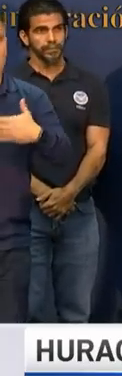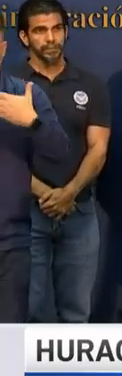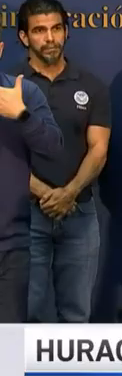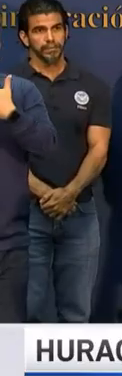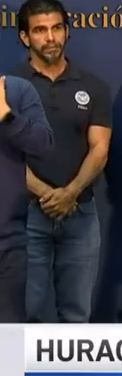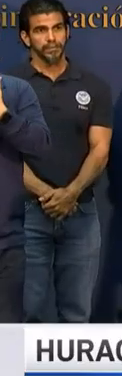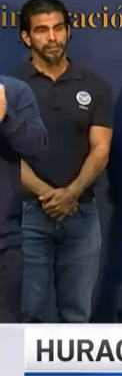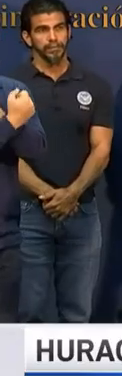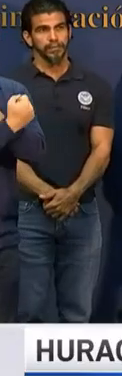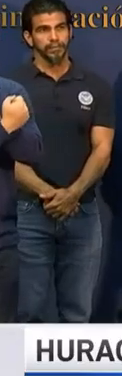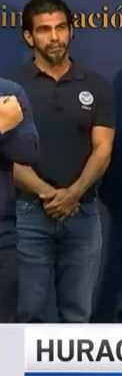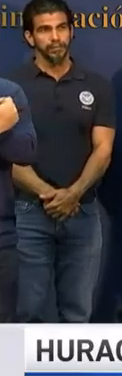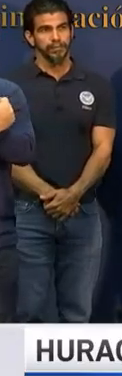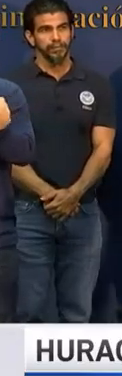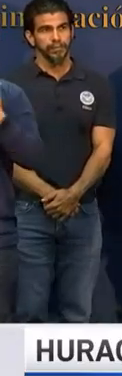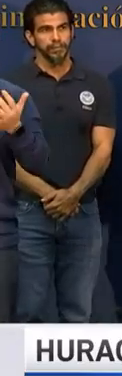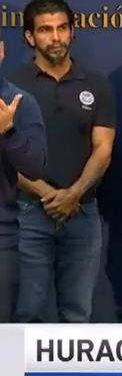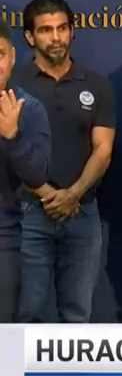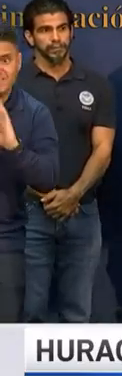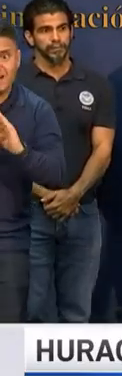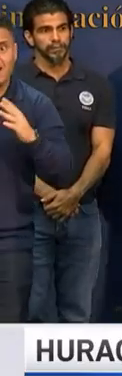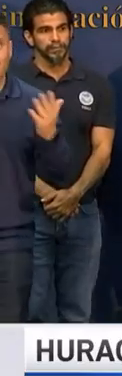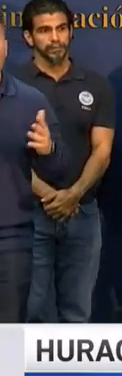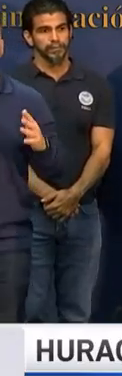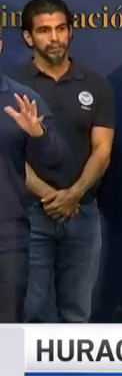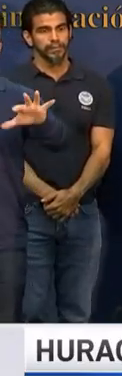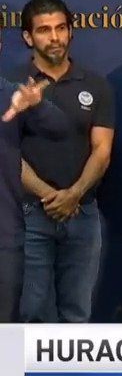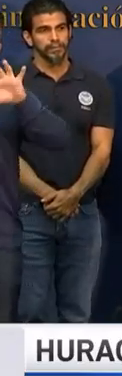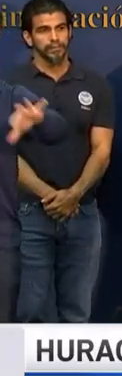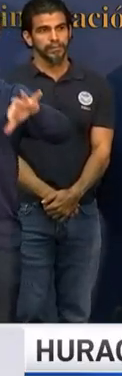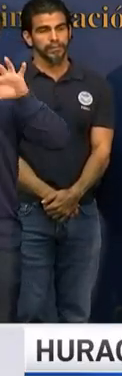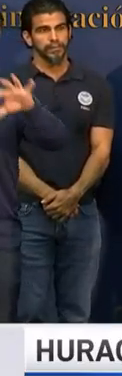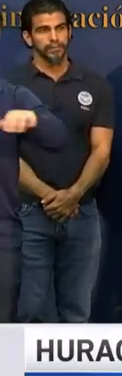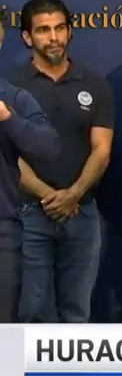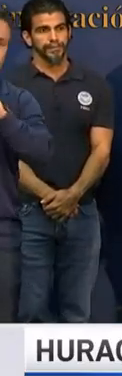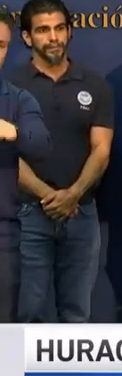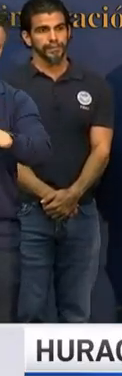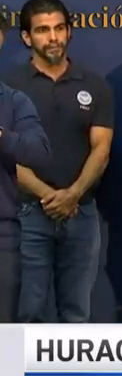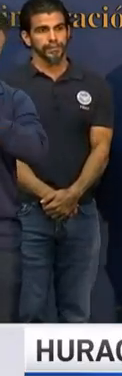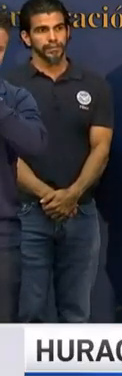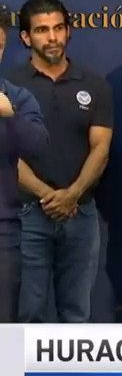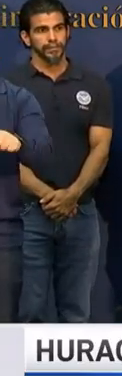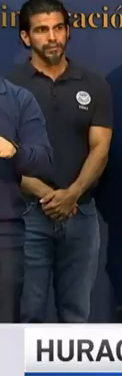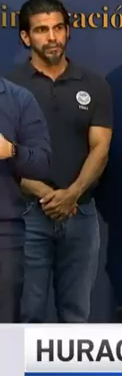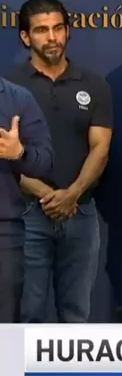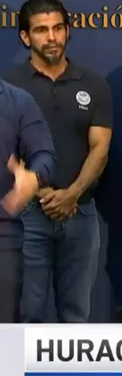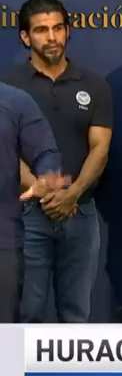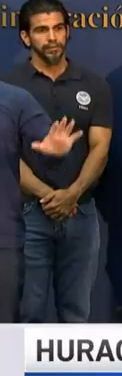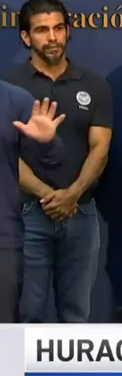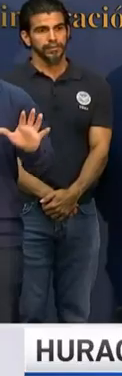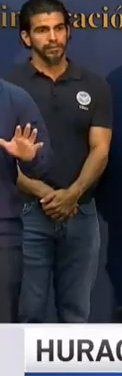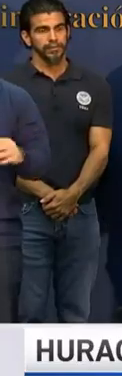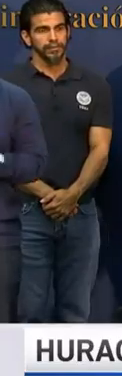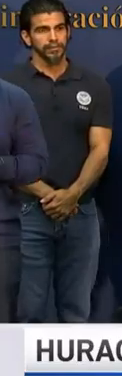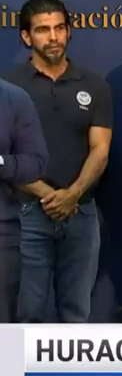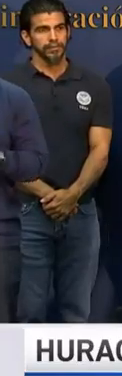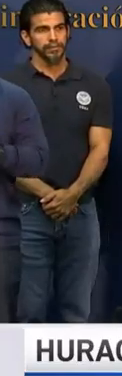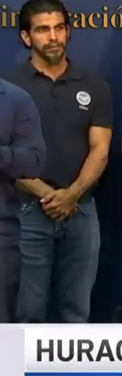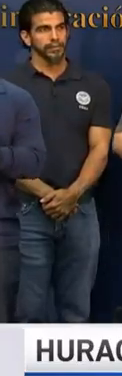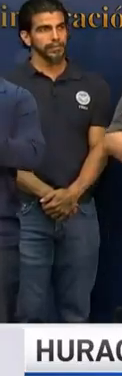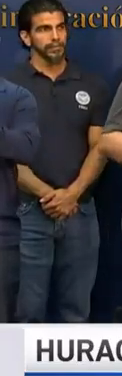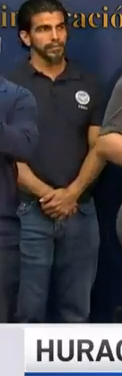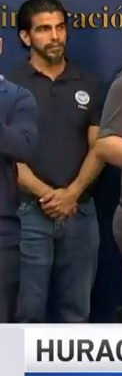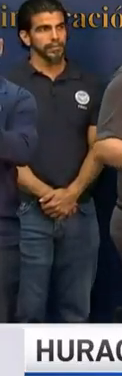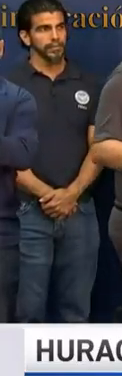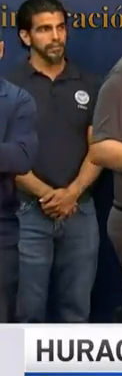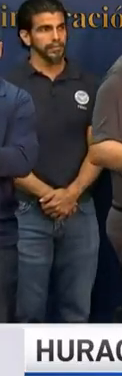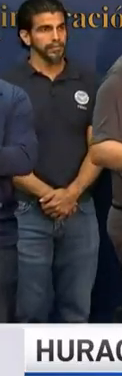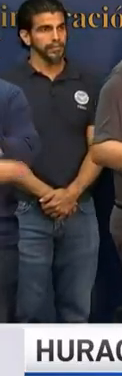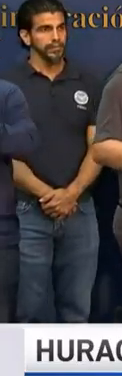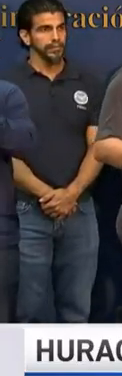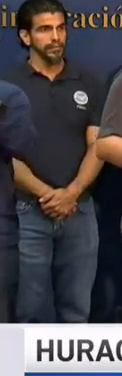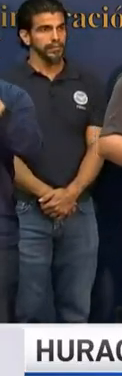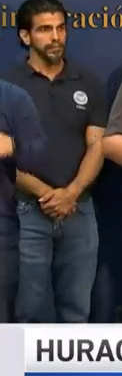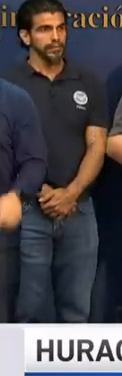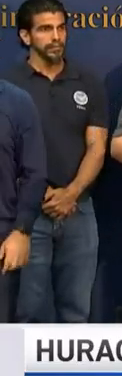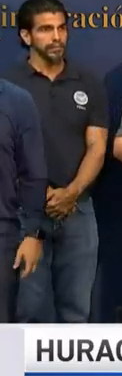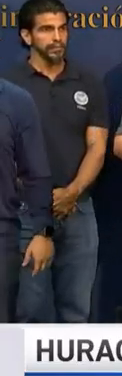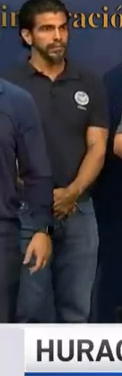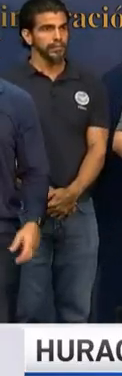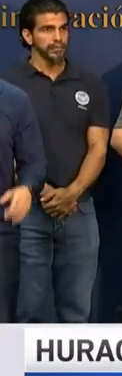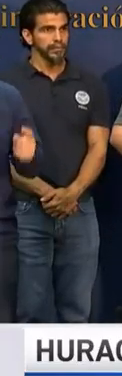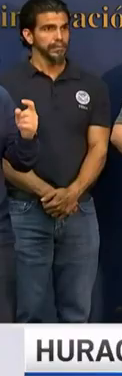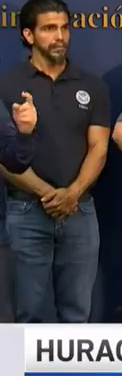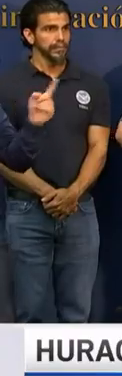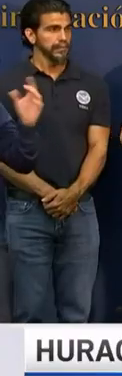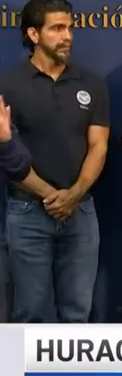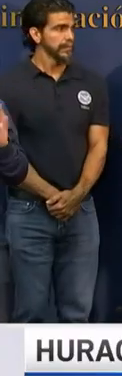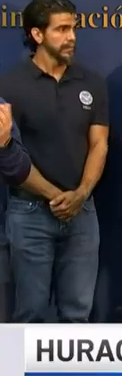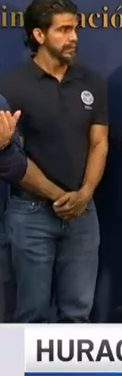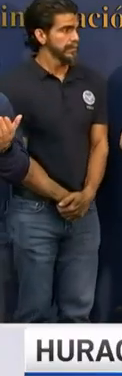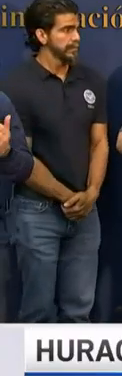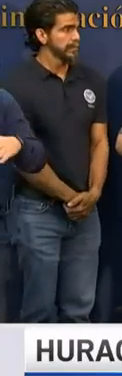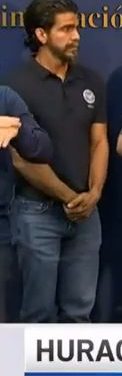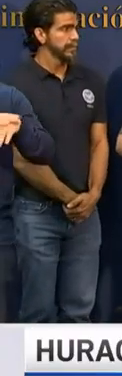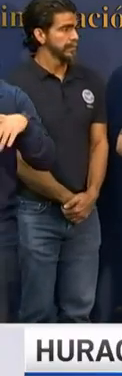RICO, PARA COMENZAR EL GIRO MÁS